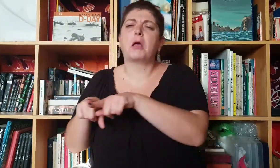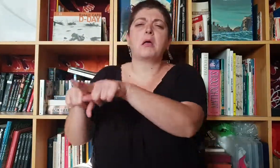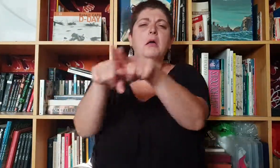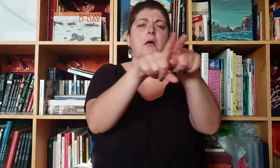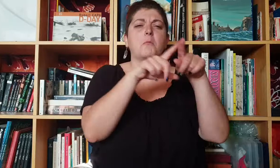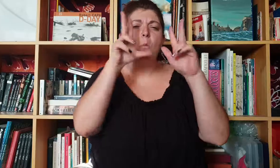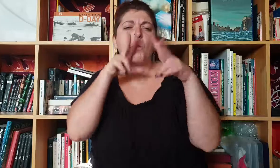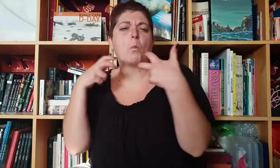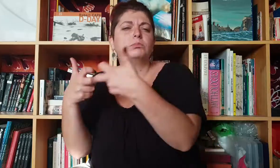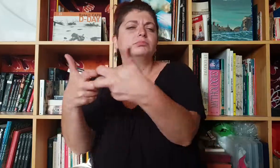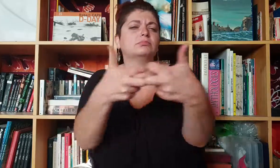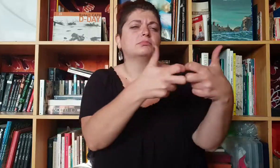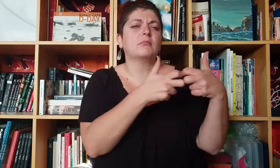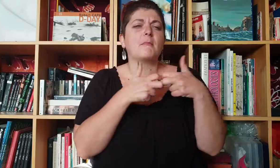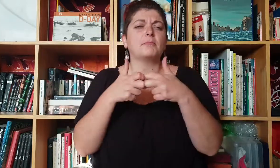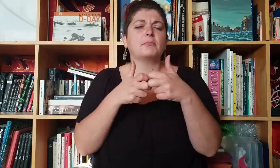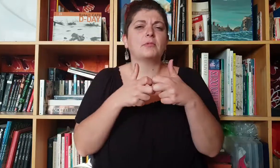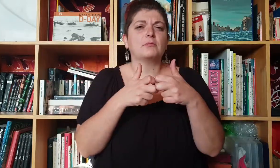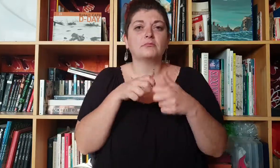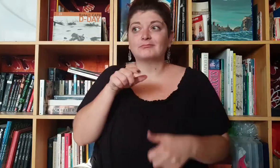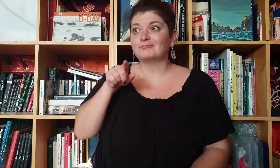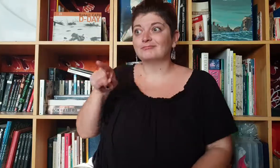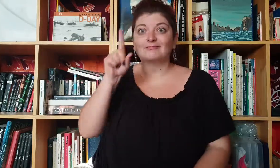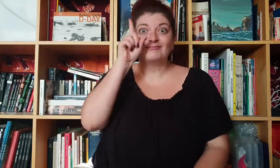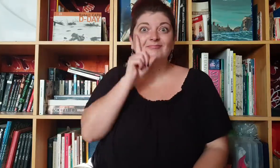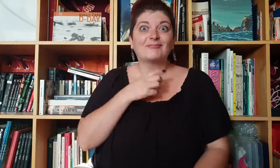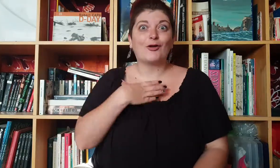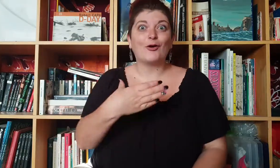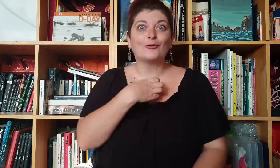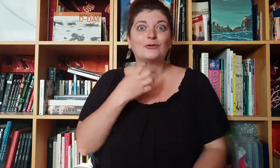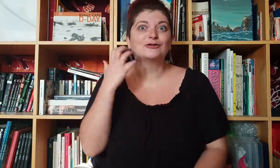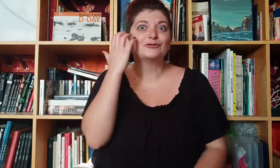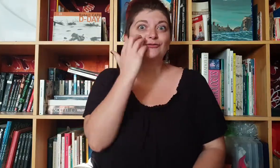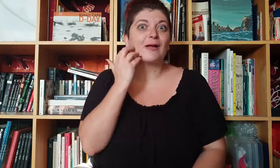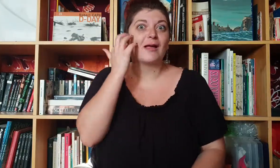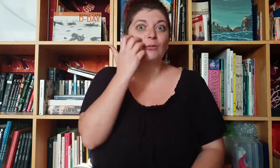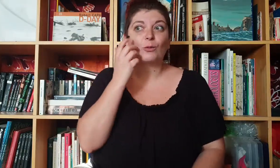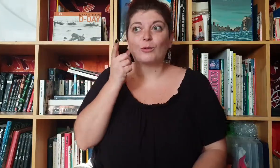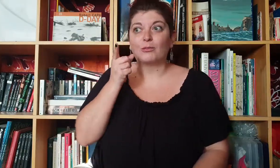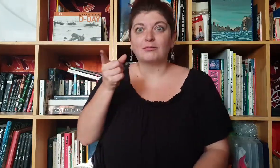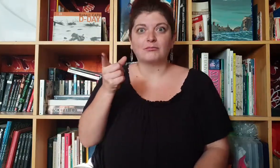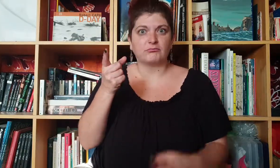Gertrude est une grenouille pas tout à fait comme les autres.